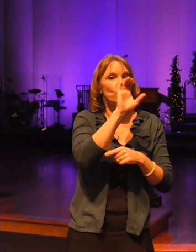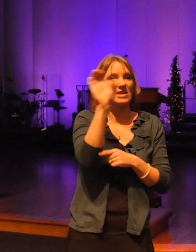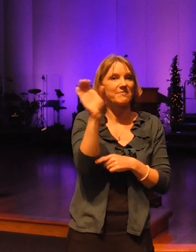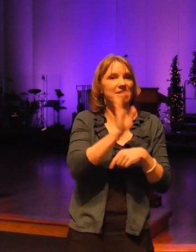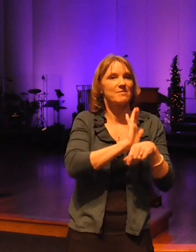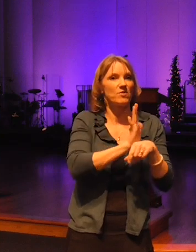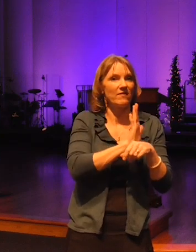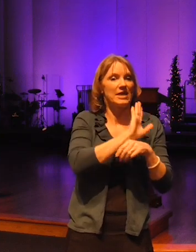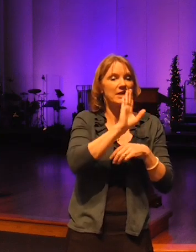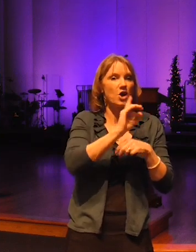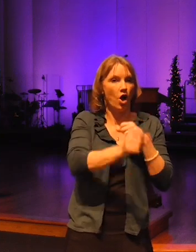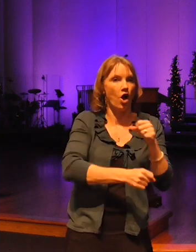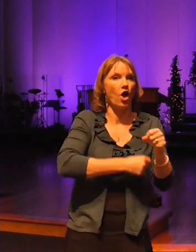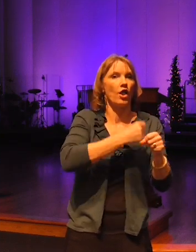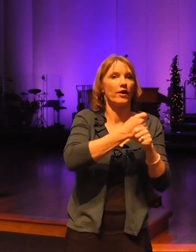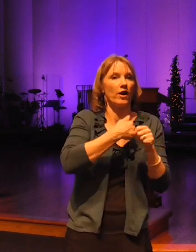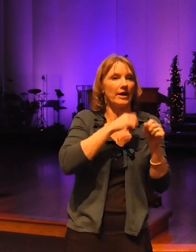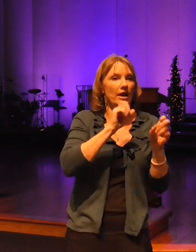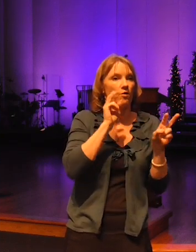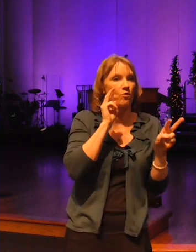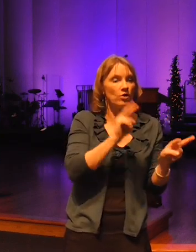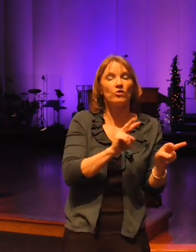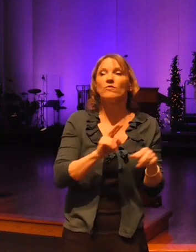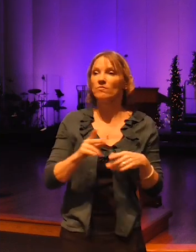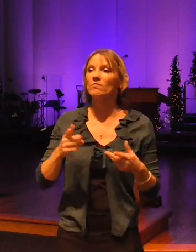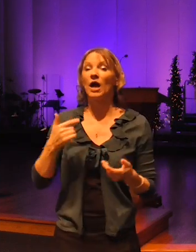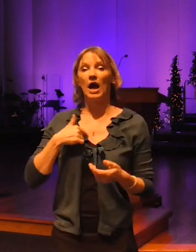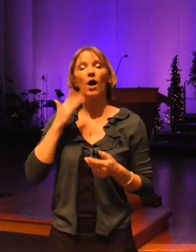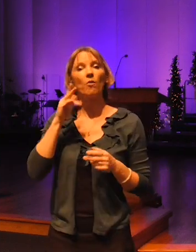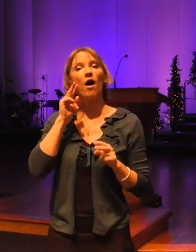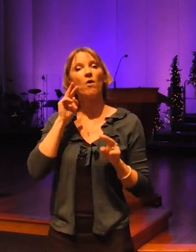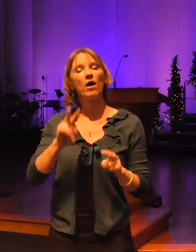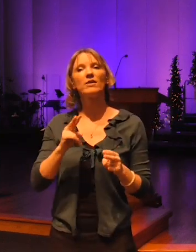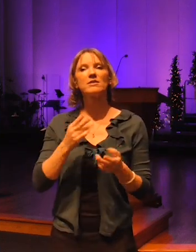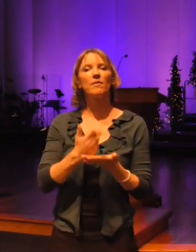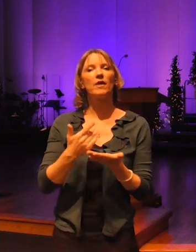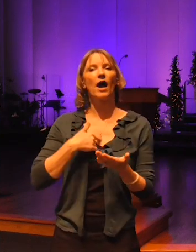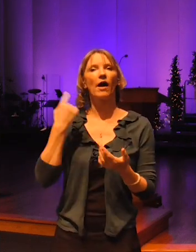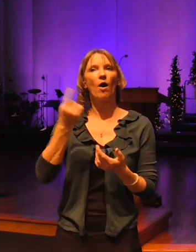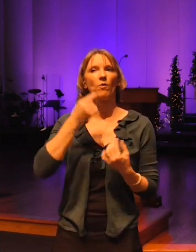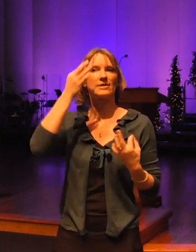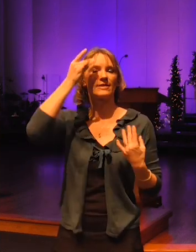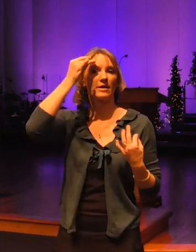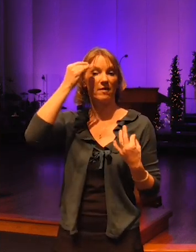y las estaré viendo y lo que siempre pienso porque para mí un país no es su